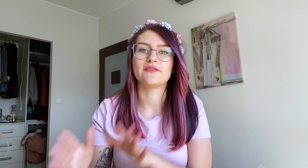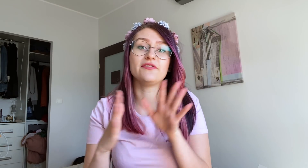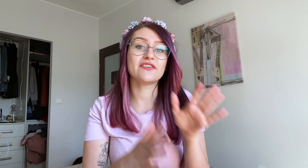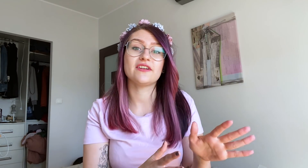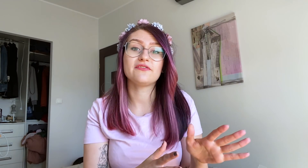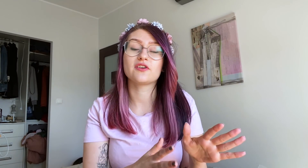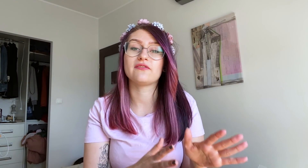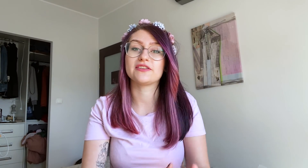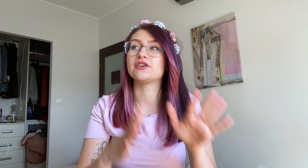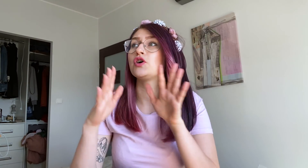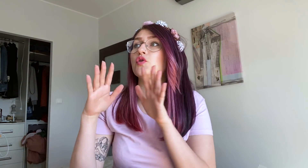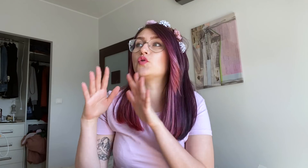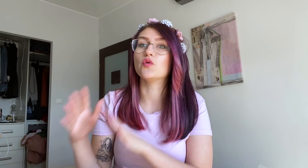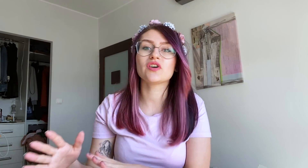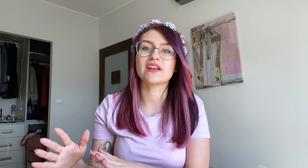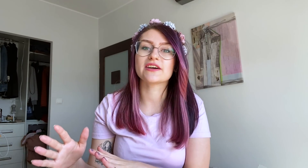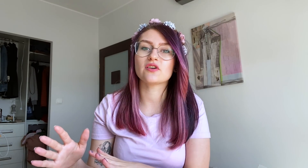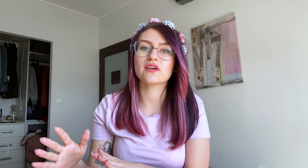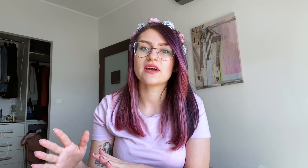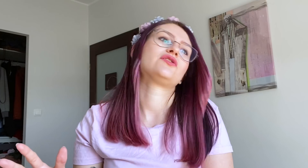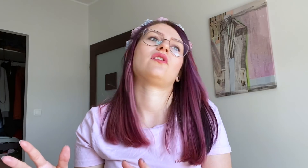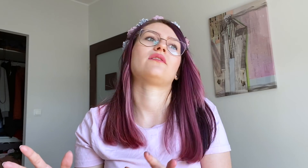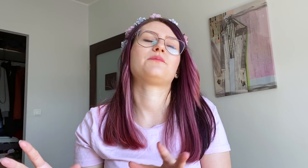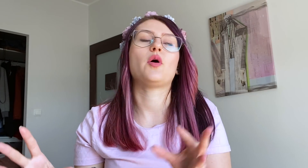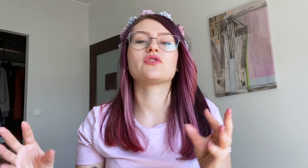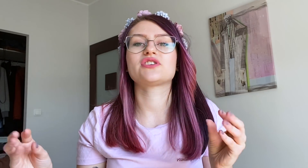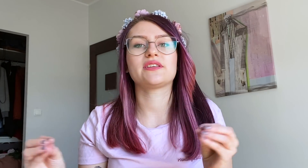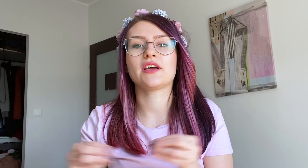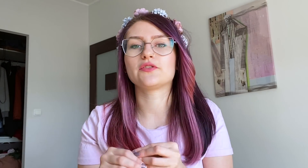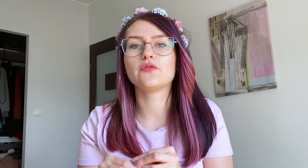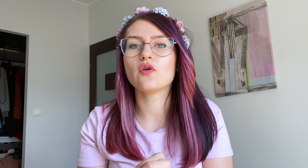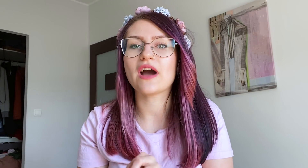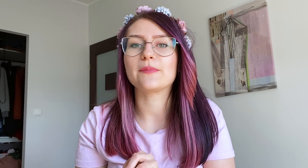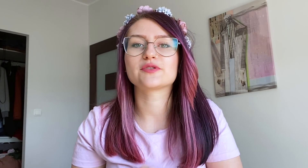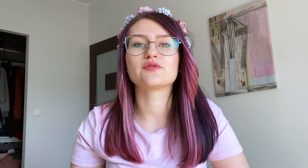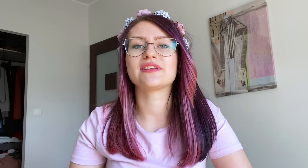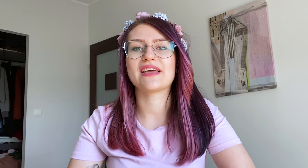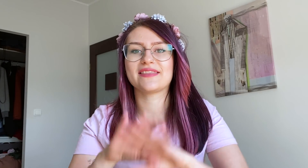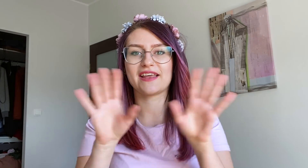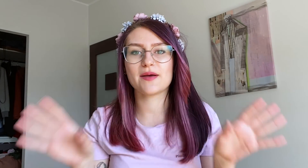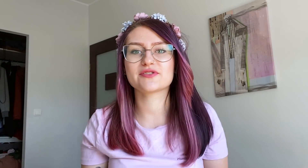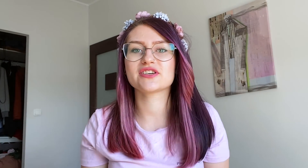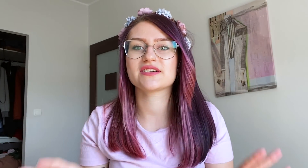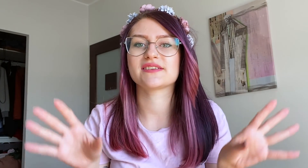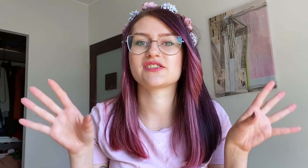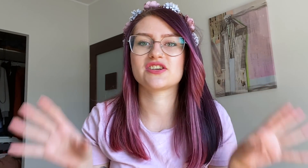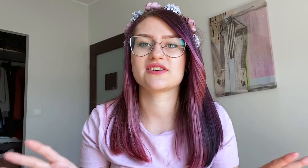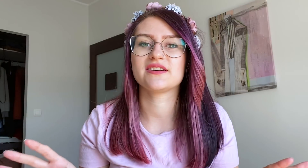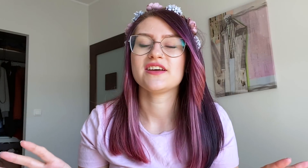Wykwalifikowany, Głuchy lektor to połączenie dwóch absolutnie najlepszych rzeczy,